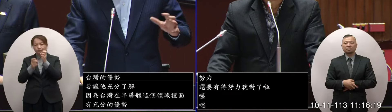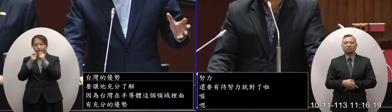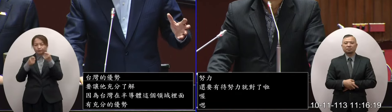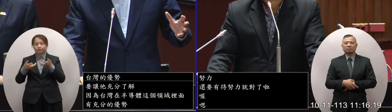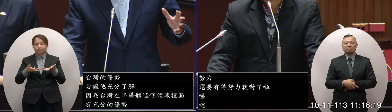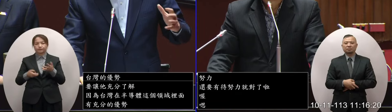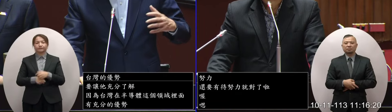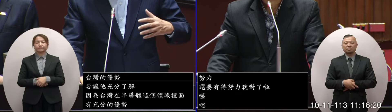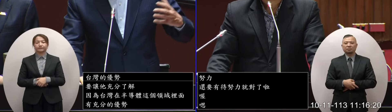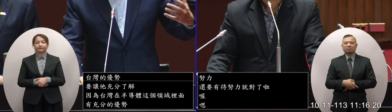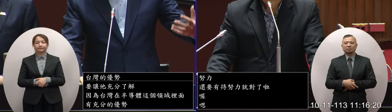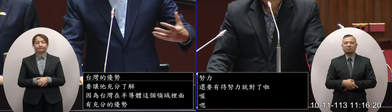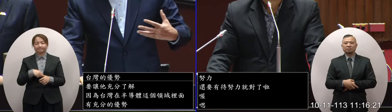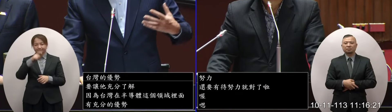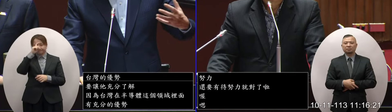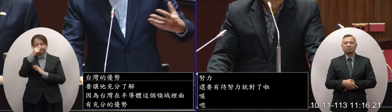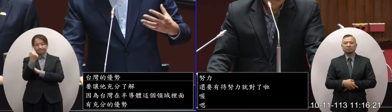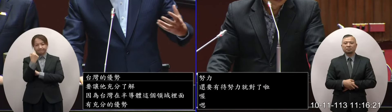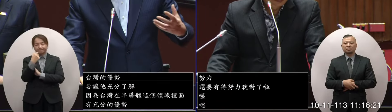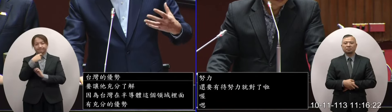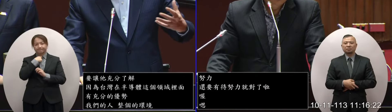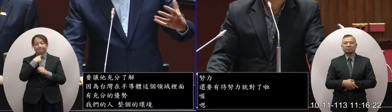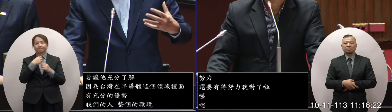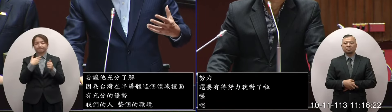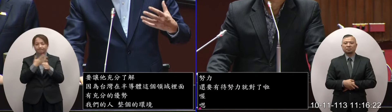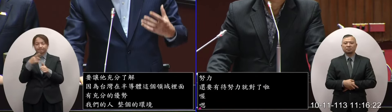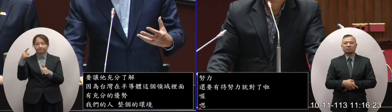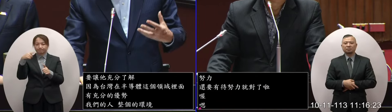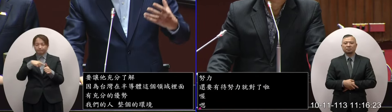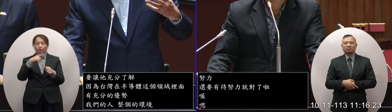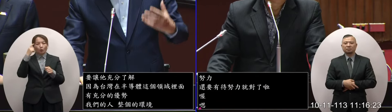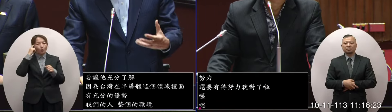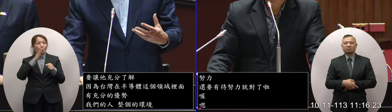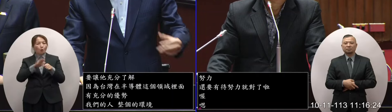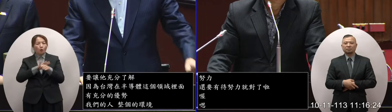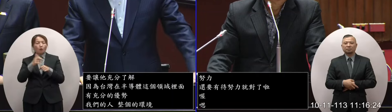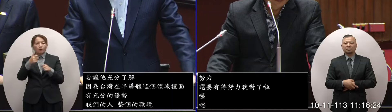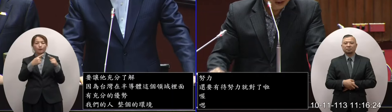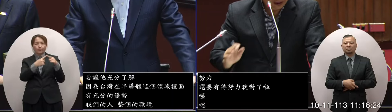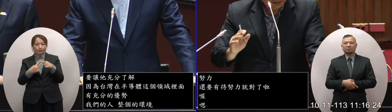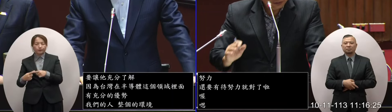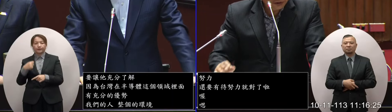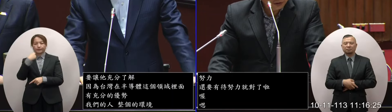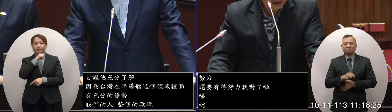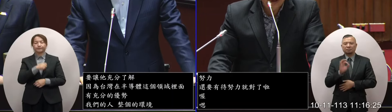所以我們是盡量保持 讓他能夠滿意 繼續留在台灣 所以我跟委員報告